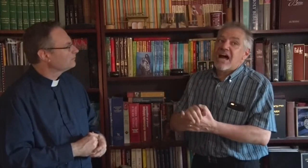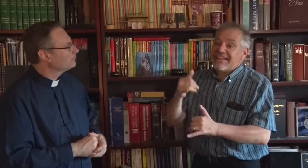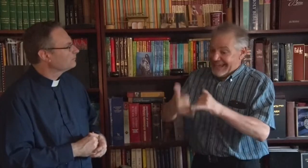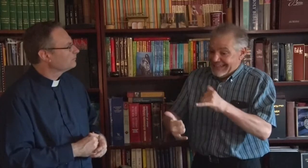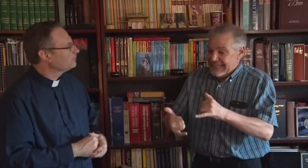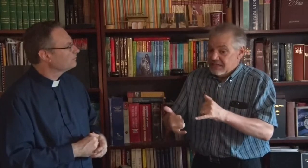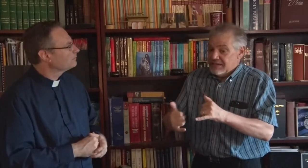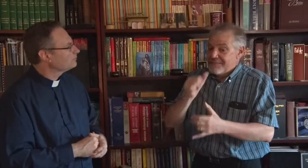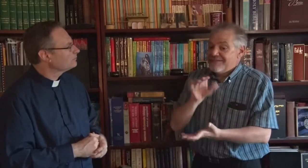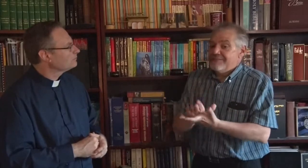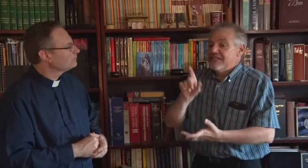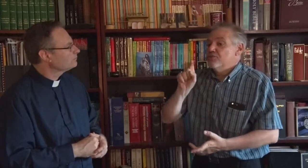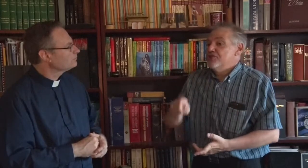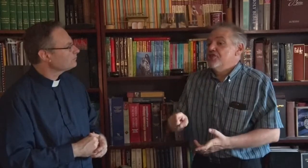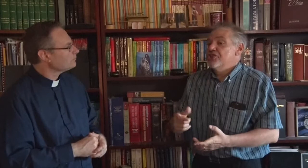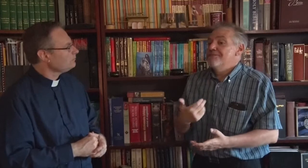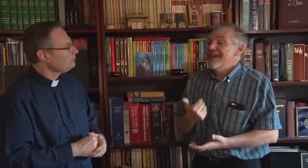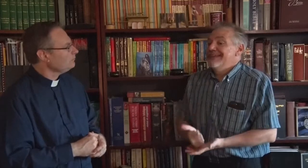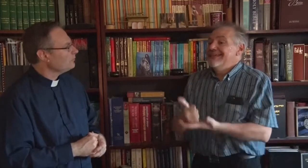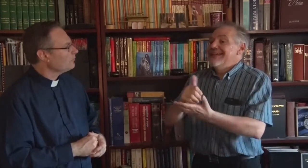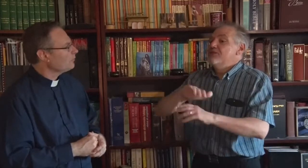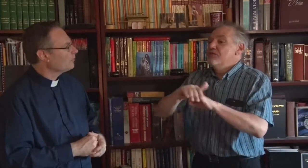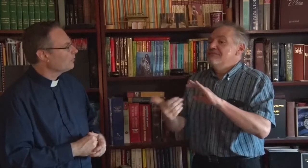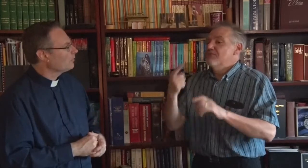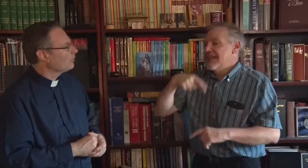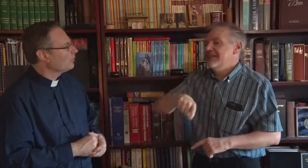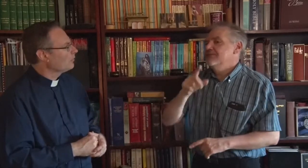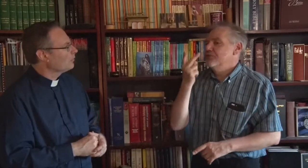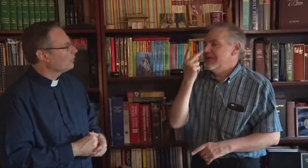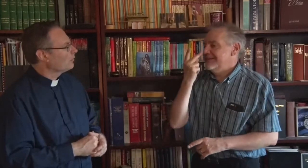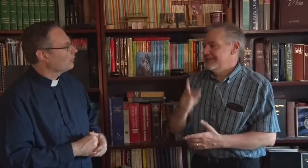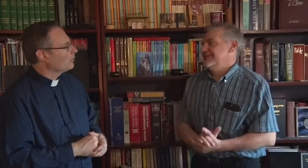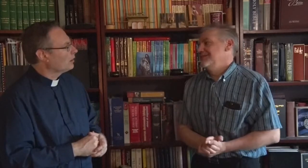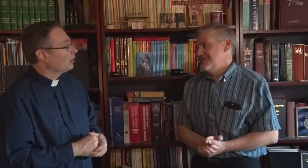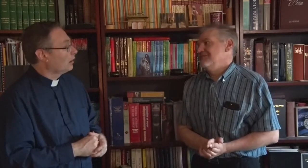En dernier, ma femme était obligée de m’aider dans la nuit pour aller au toilette.